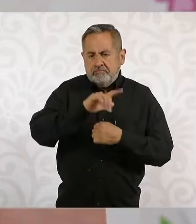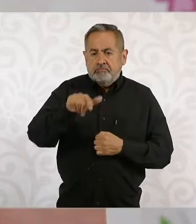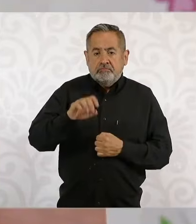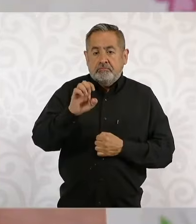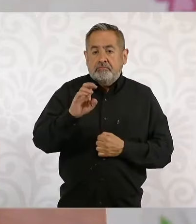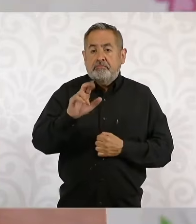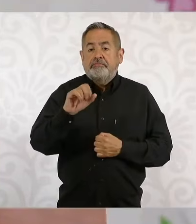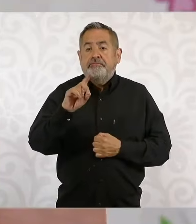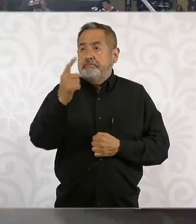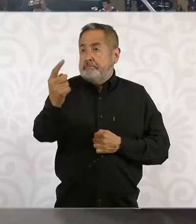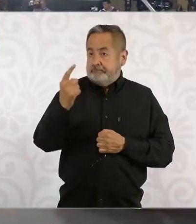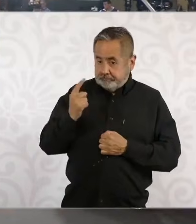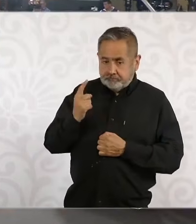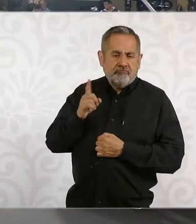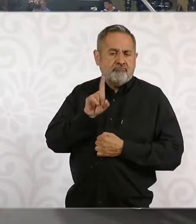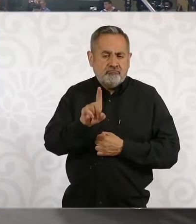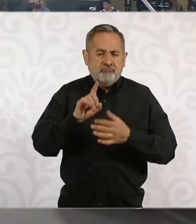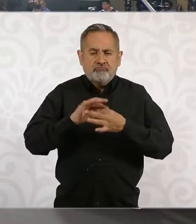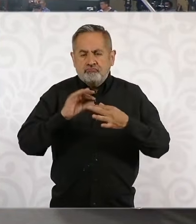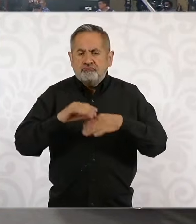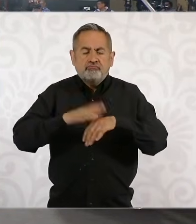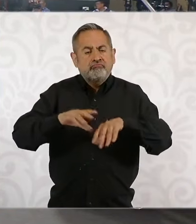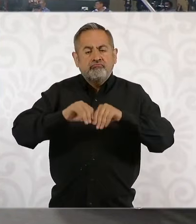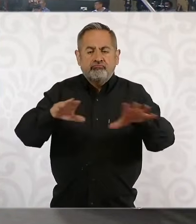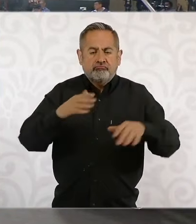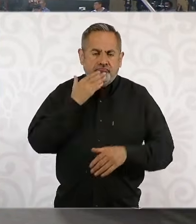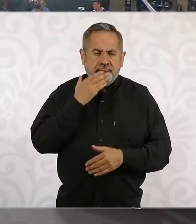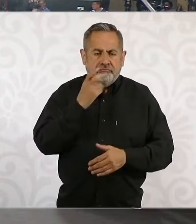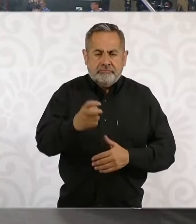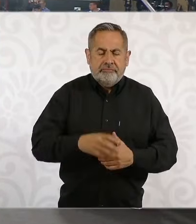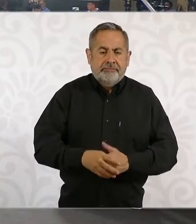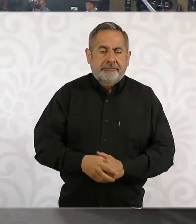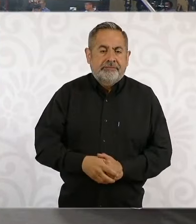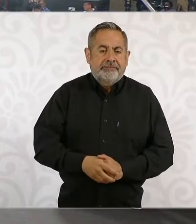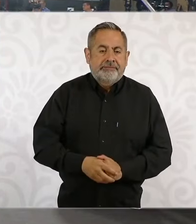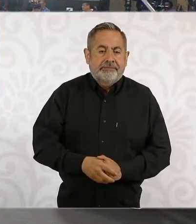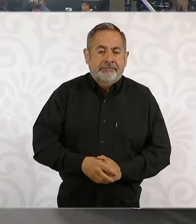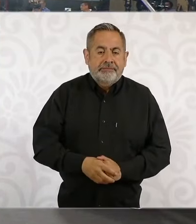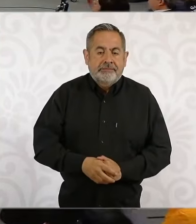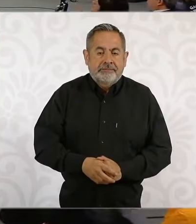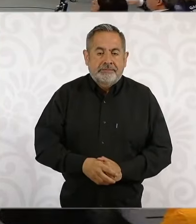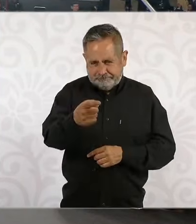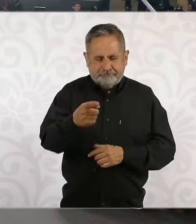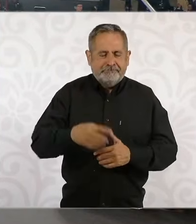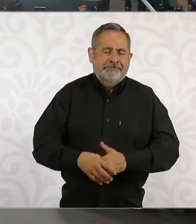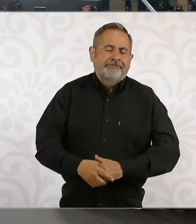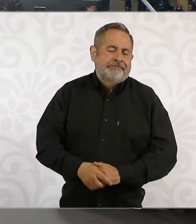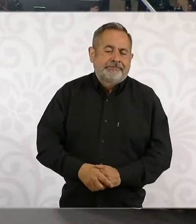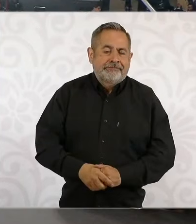más concreta. Gracias, presidenta. Sobre las remesas, presidenta. Sobre las remesas. A ver.